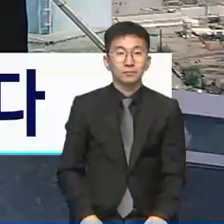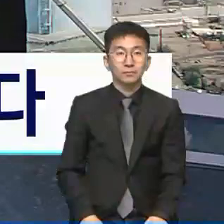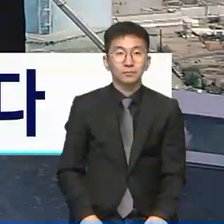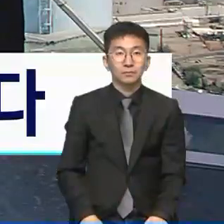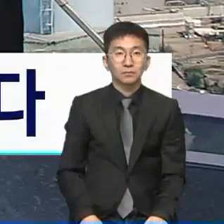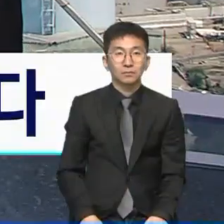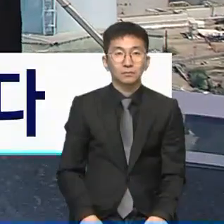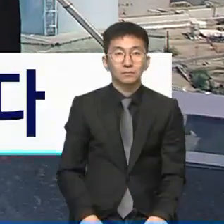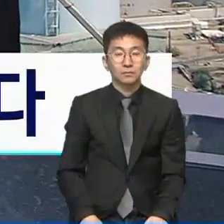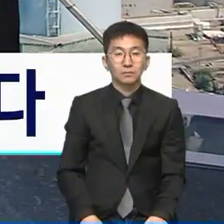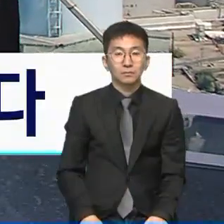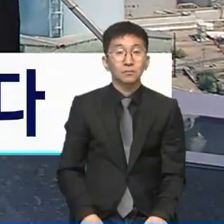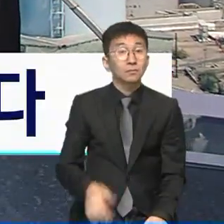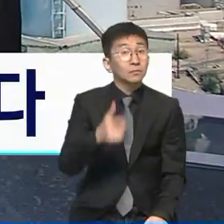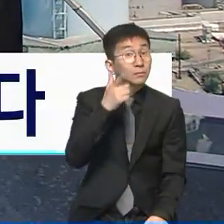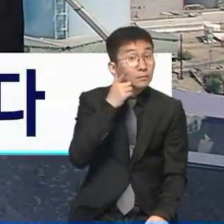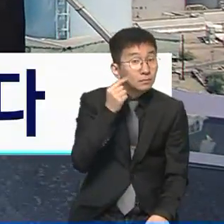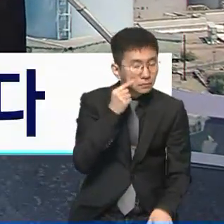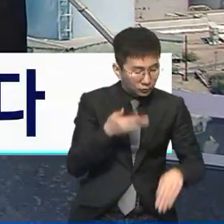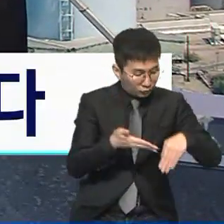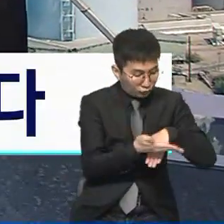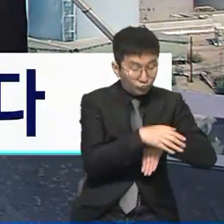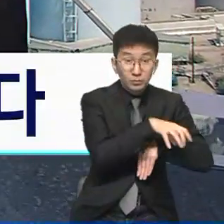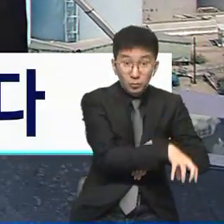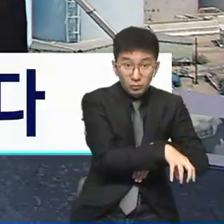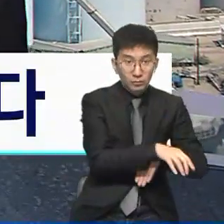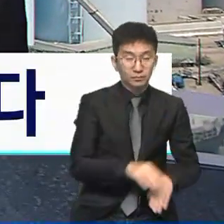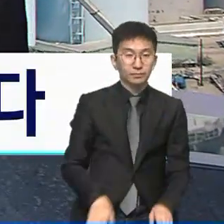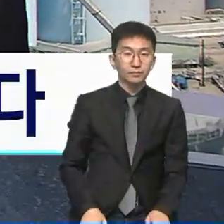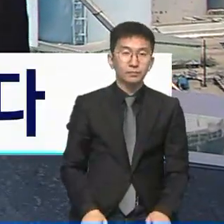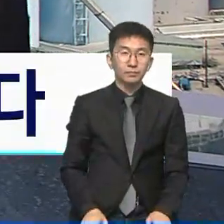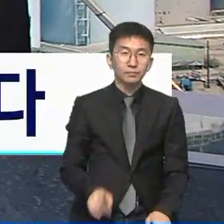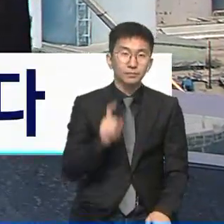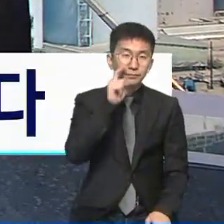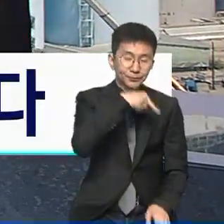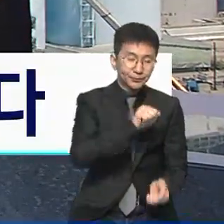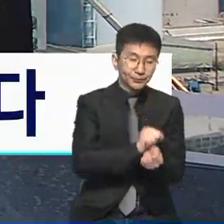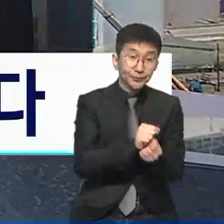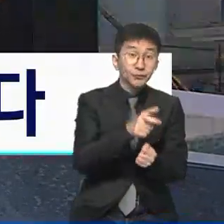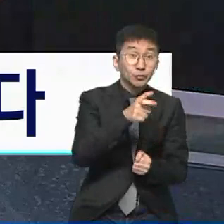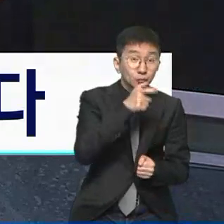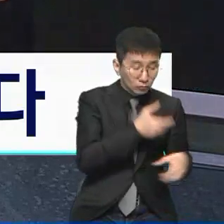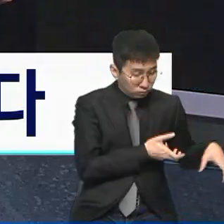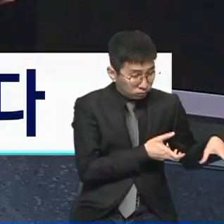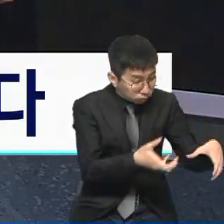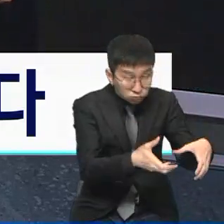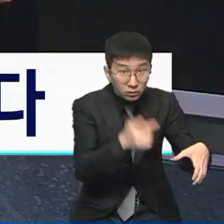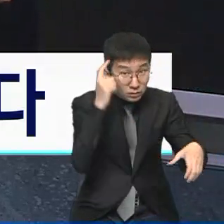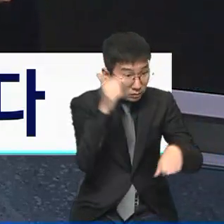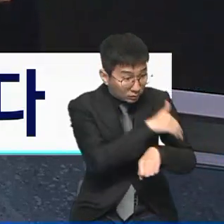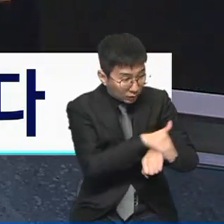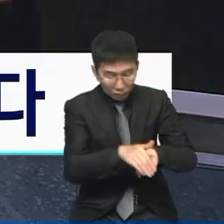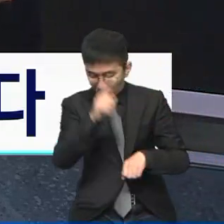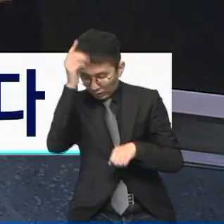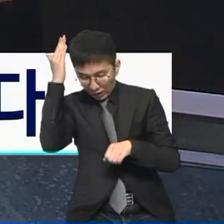(앵커) 다음 소식입니다. 일본 후쿠시마 원전오염수 방류 계획을 우리 정부가 자체적으로 검토한 결과가 내일 발표됩니다.